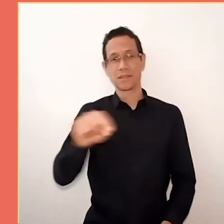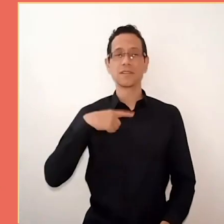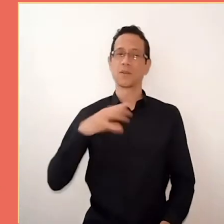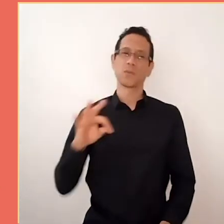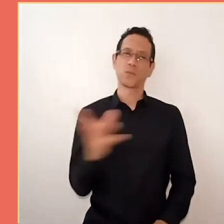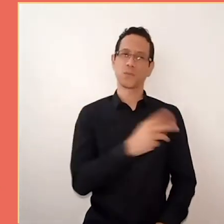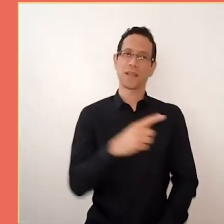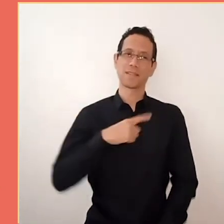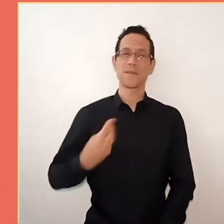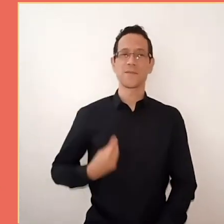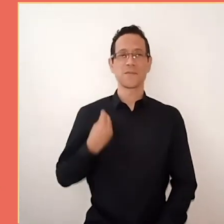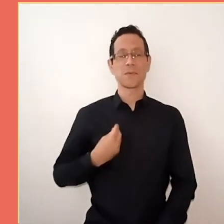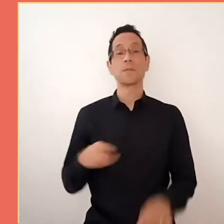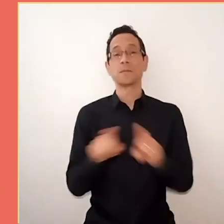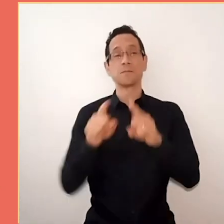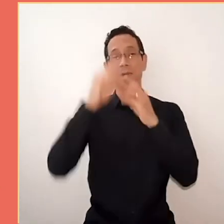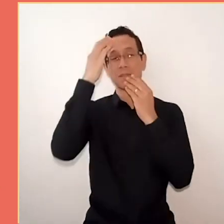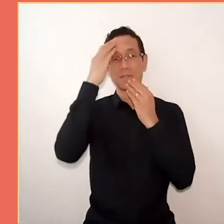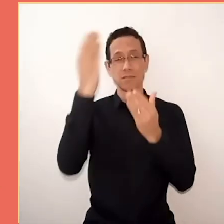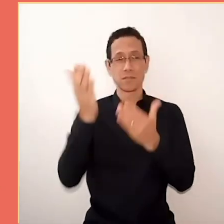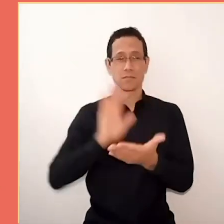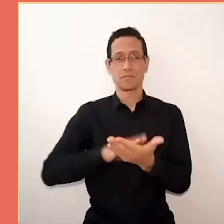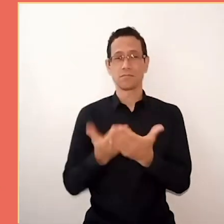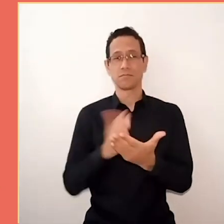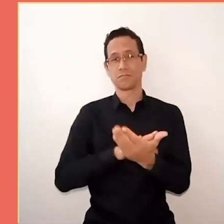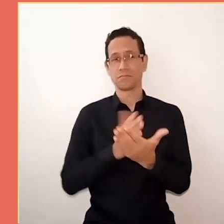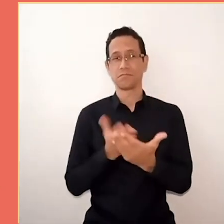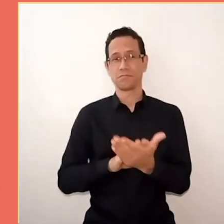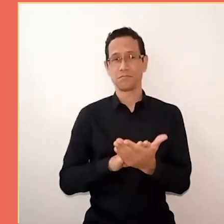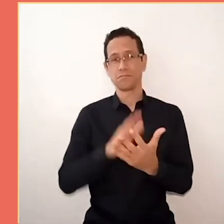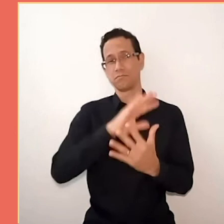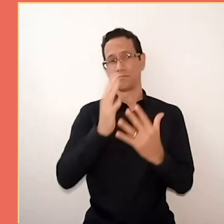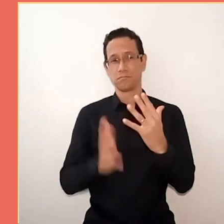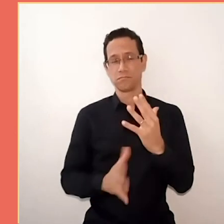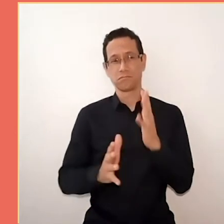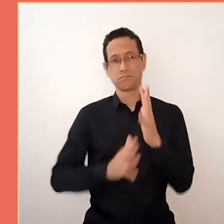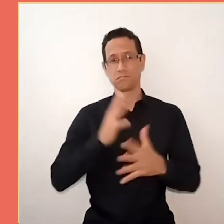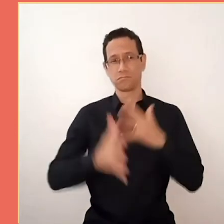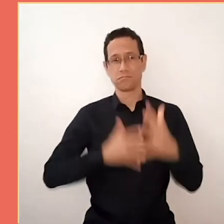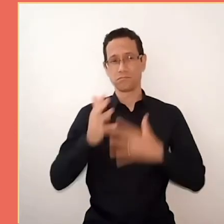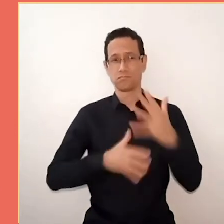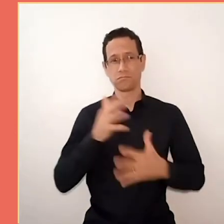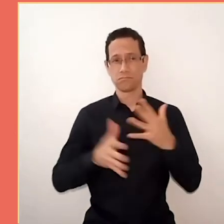E queria agradecer também os nossos tradutores de libras, os tradutores de idiomas, enfim,